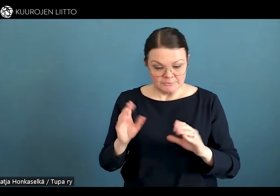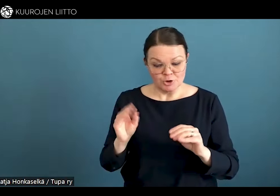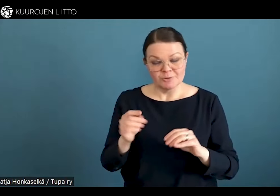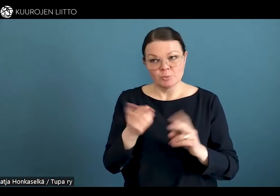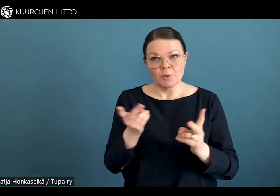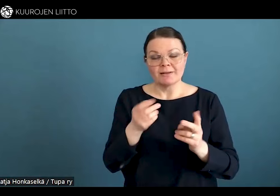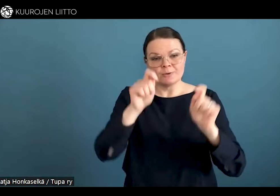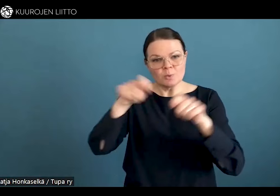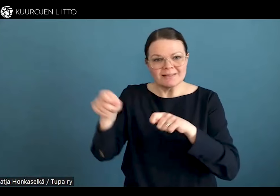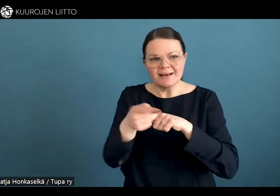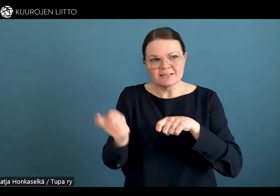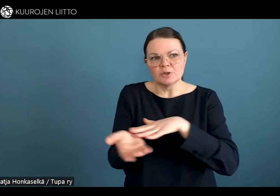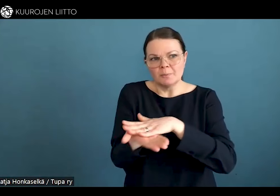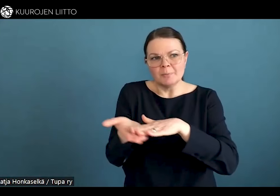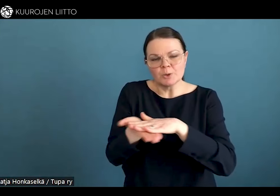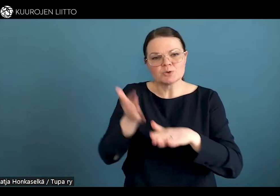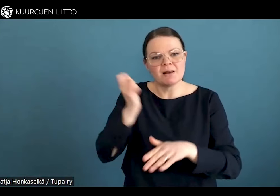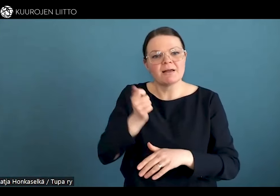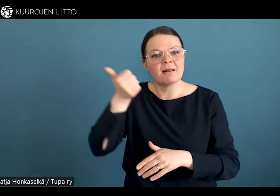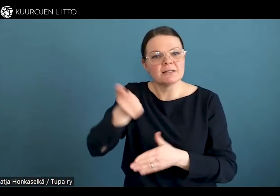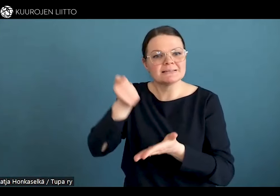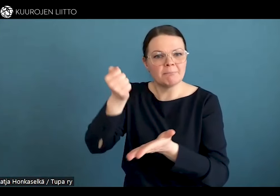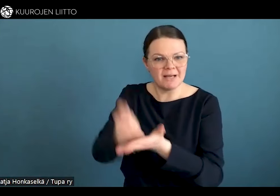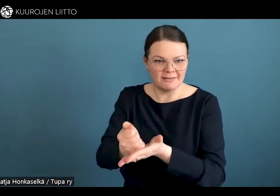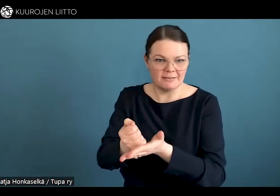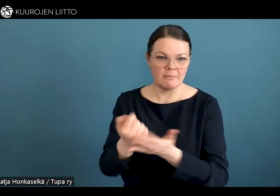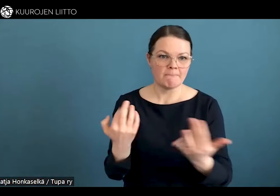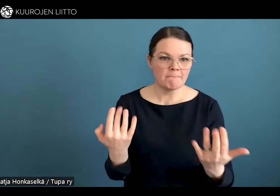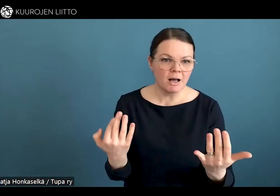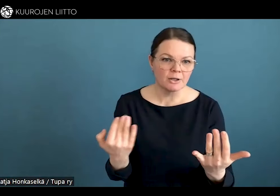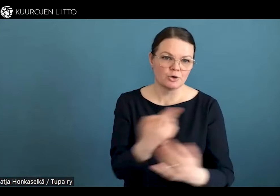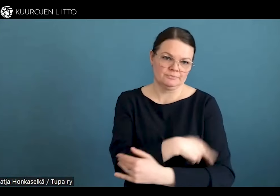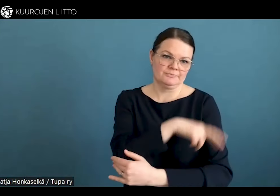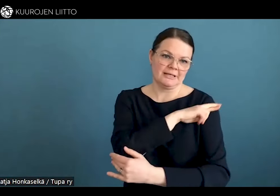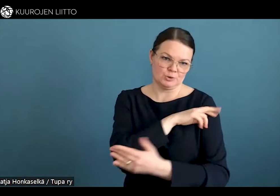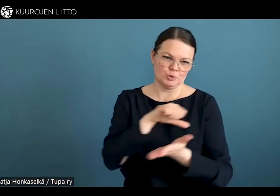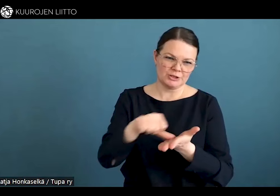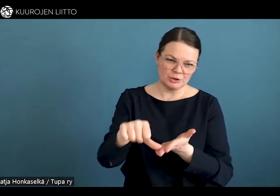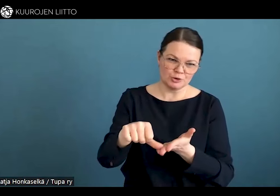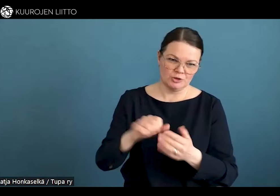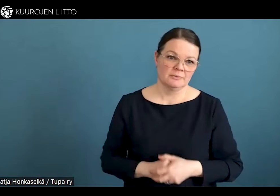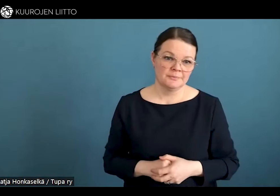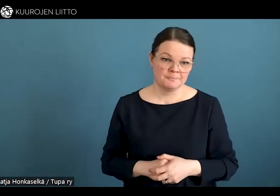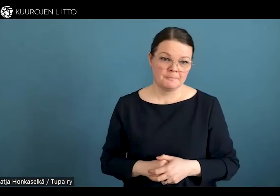ja sen perusteella Kela päättää, kuinka paljon tätä resurssia ostetaan.